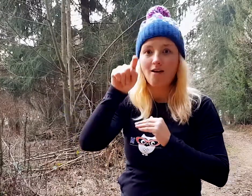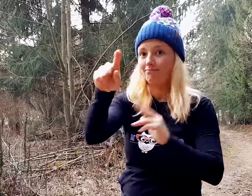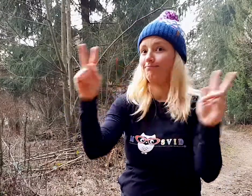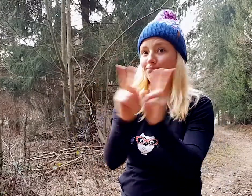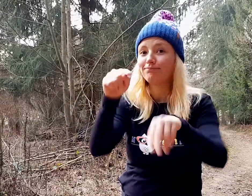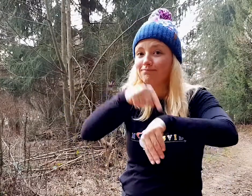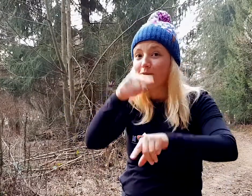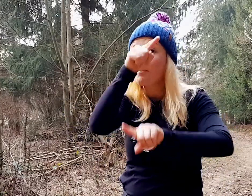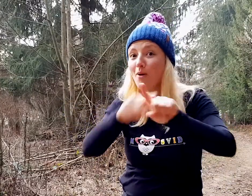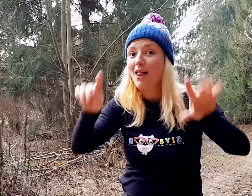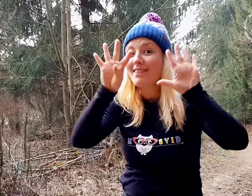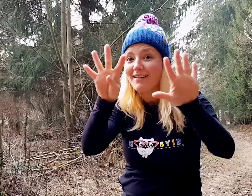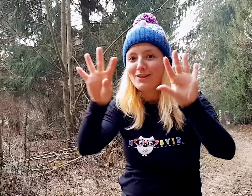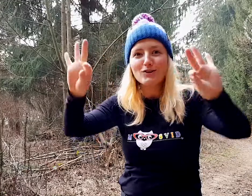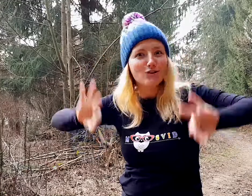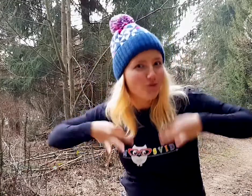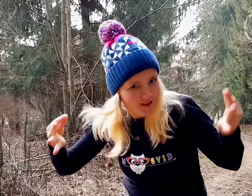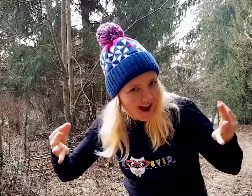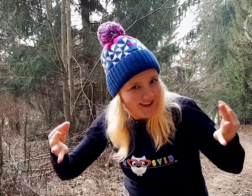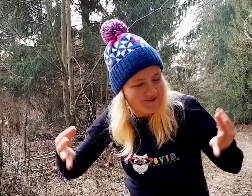Dobimo se ob pol devetih zjutraj.